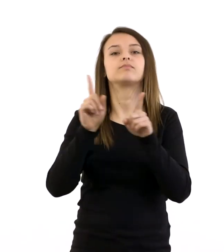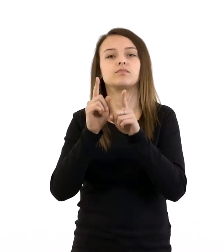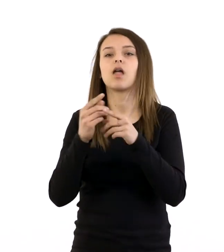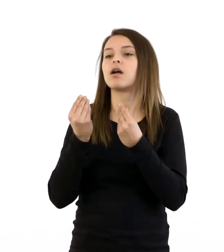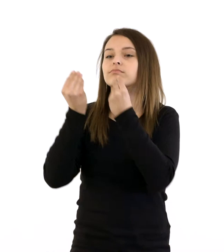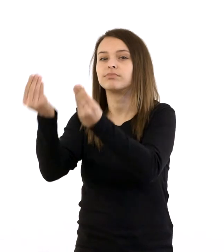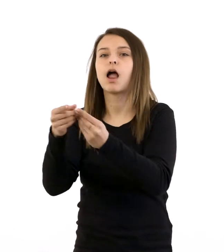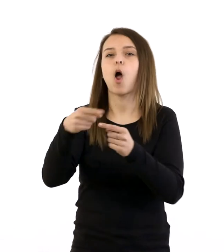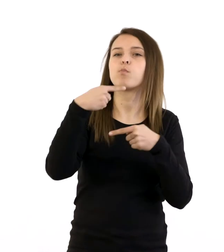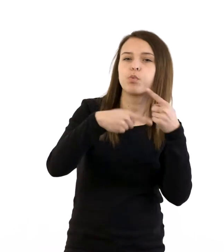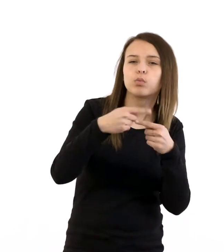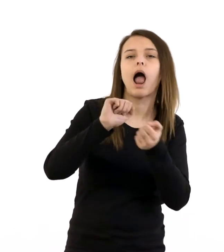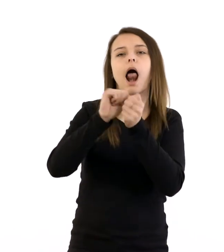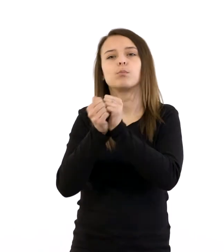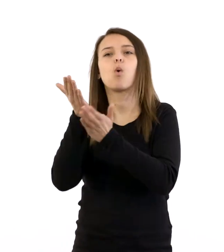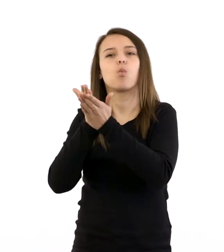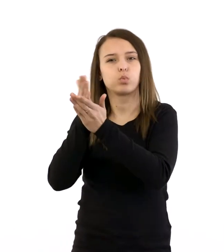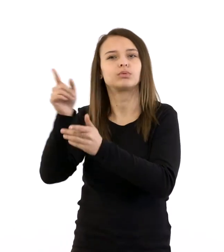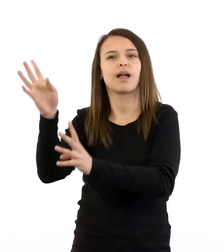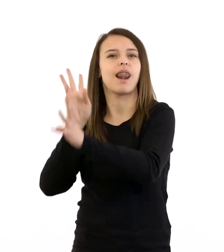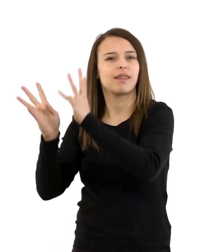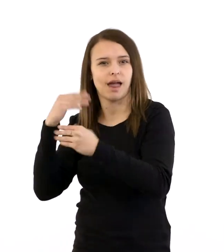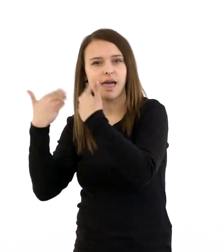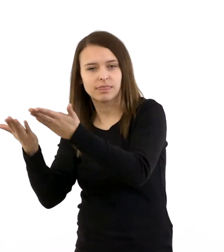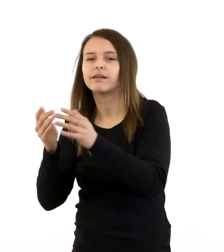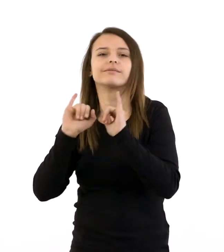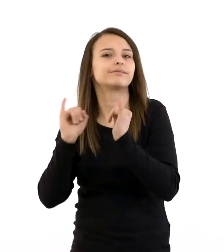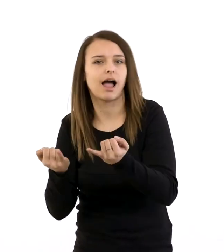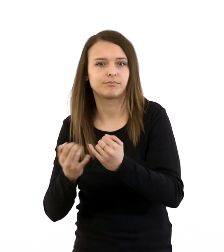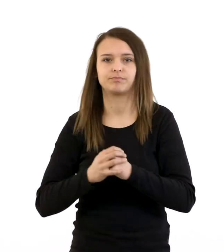sposobów dostarczenie produktu lub usługi do klienta;